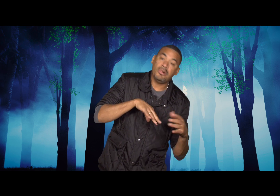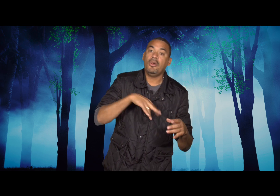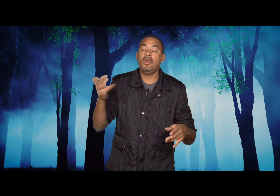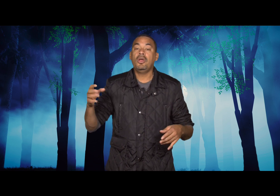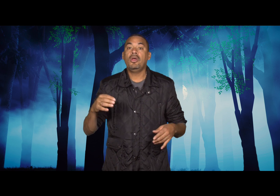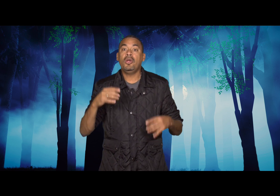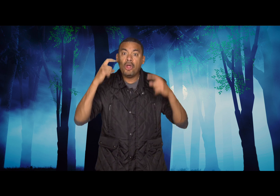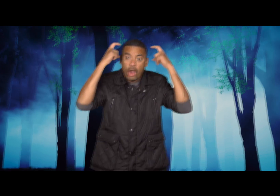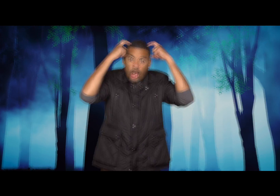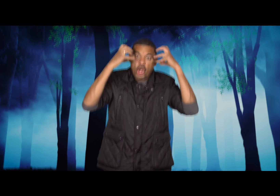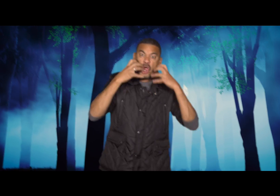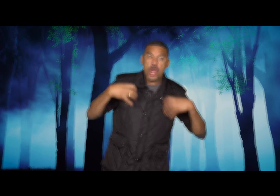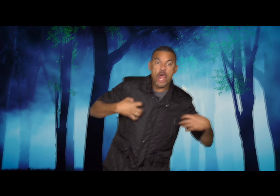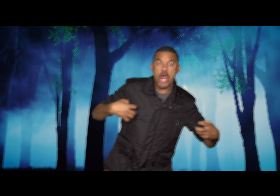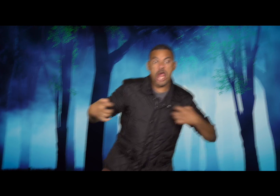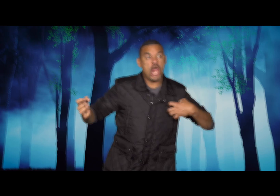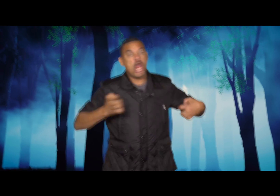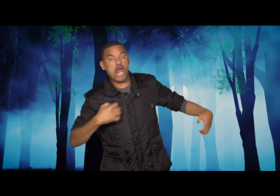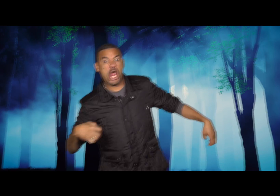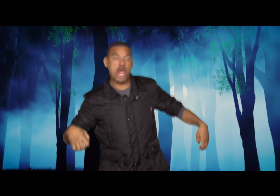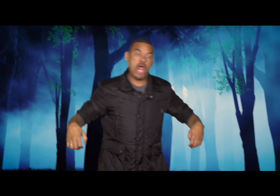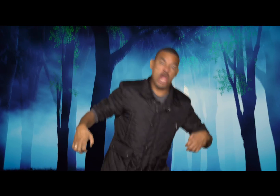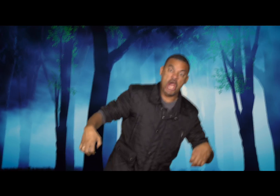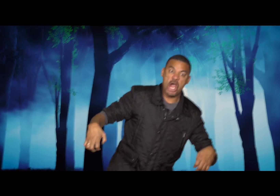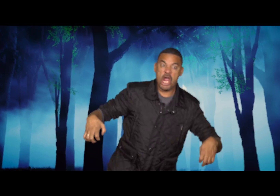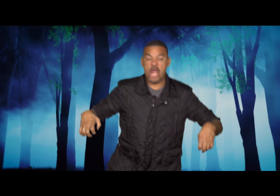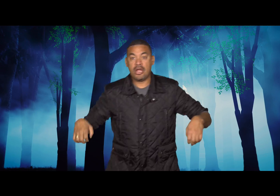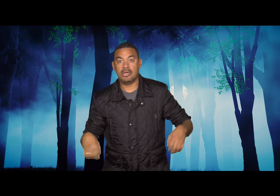Más tarde un oso enfurecido, con fuertes rugidos y pisadas pesadas que hacía vibrar el suelo,